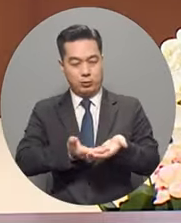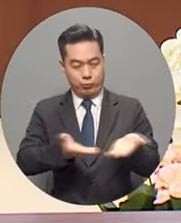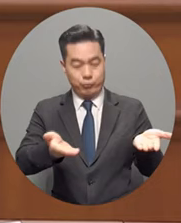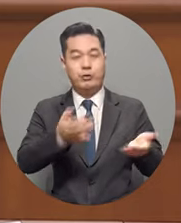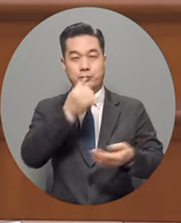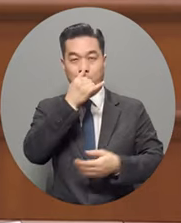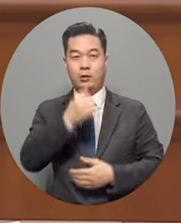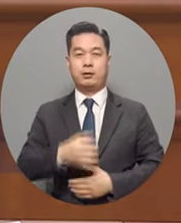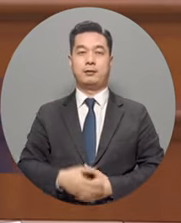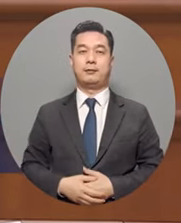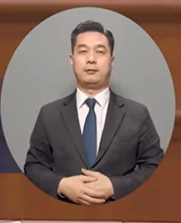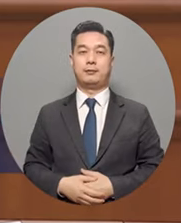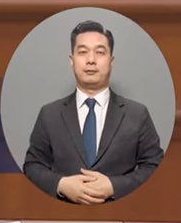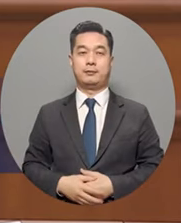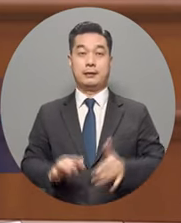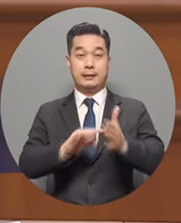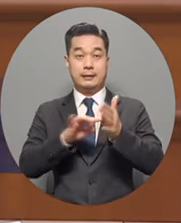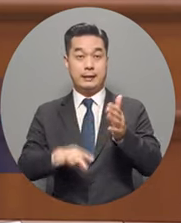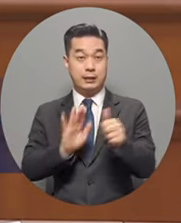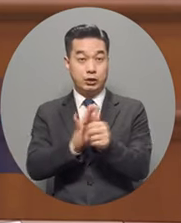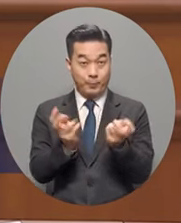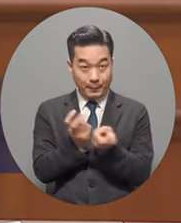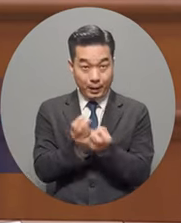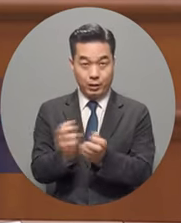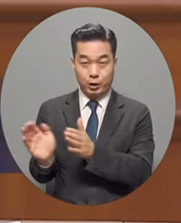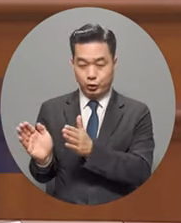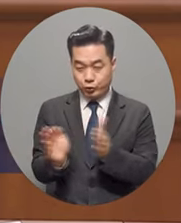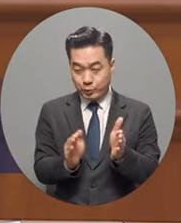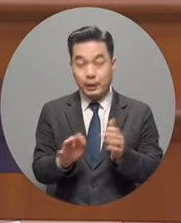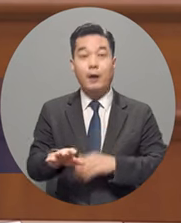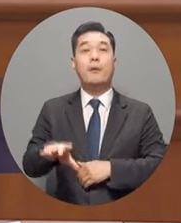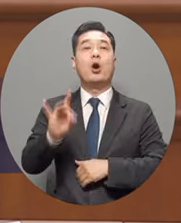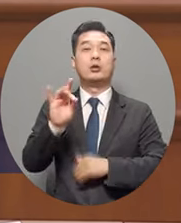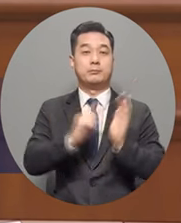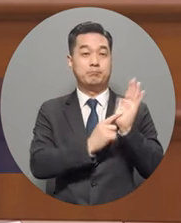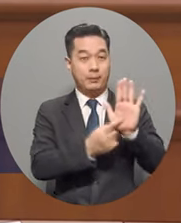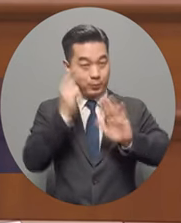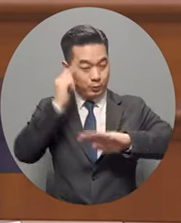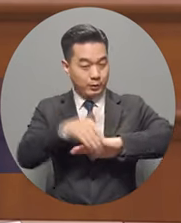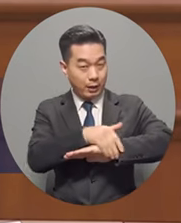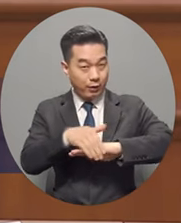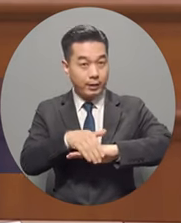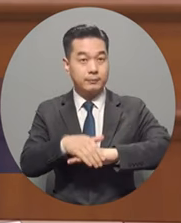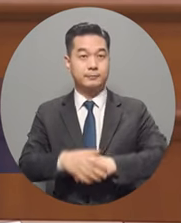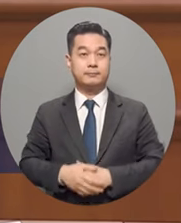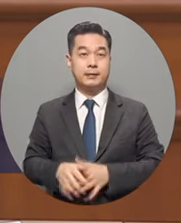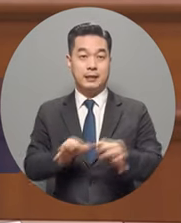세제 혜택 등 인센티브를 제공합니다. 세제 지원 방안은 준비되는 것부터 발표할계획입니다.